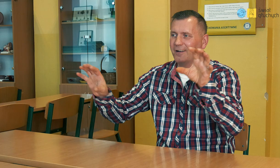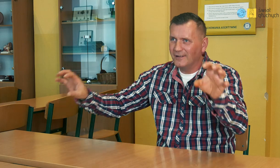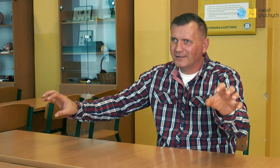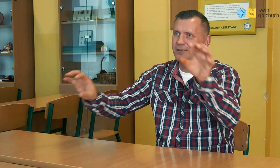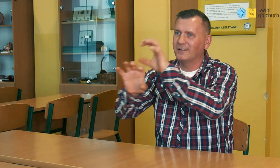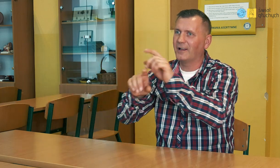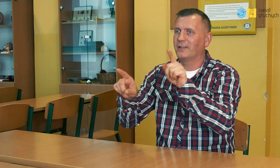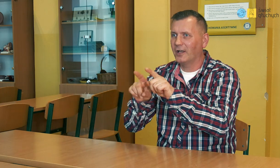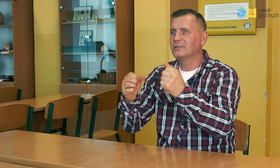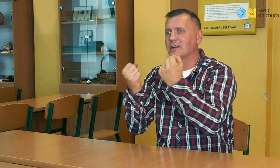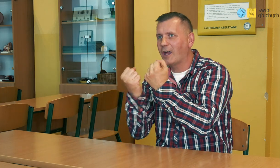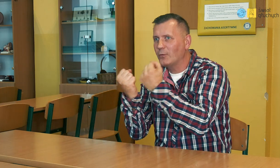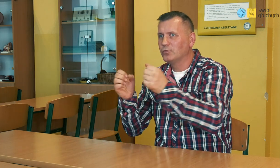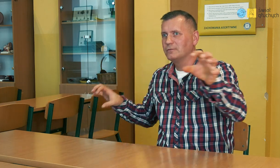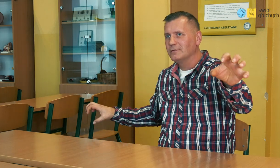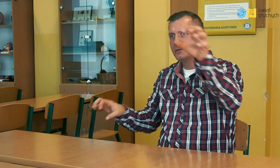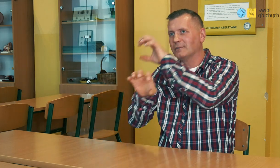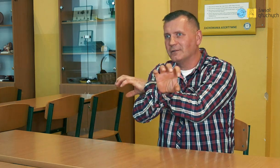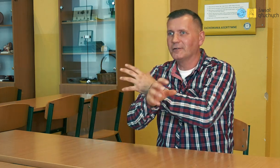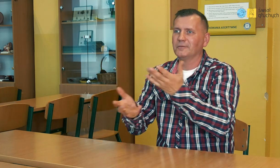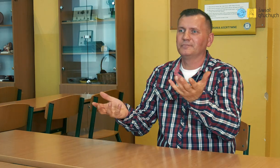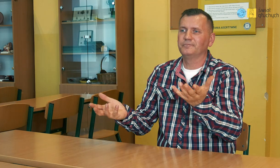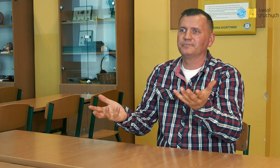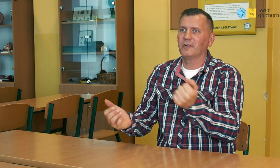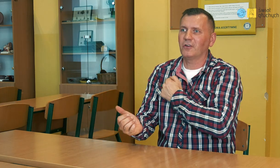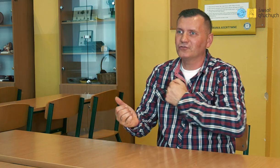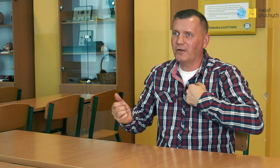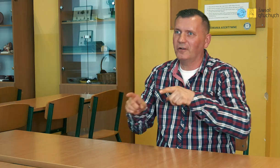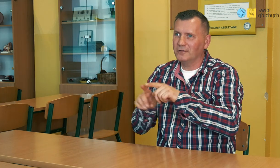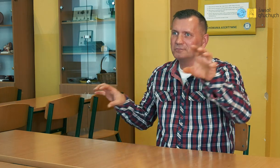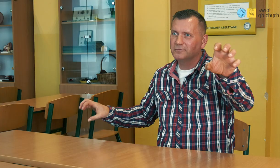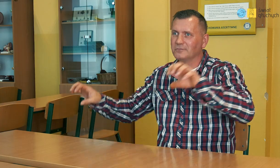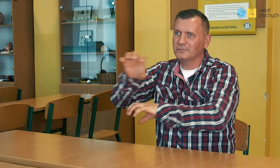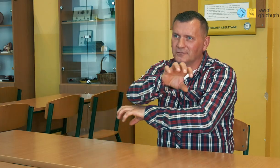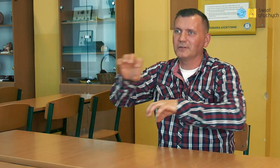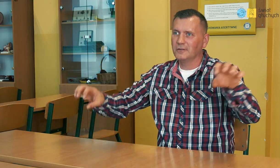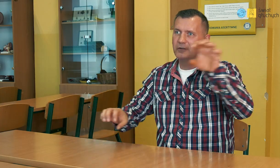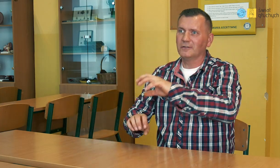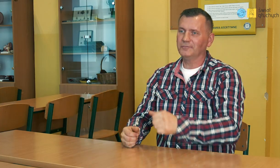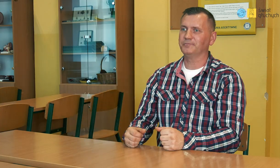Takie same wymiany były z Krakowem czy Warszawą.